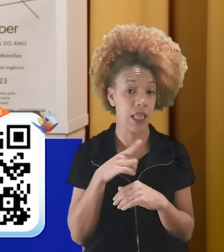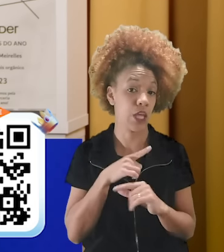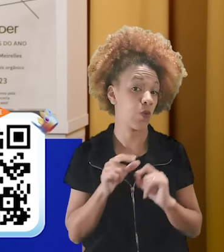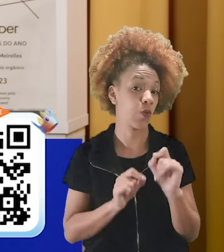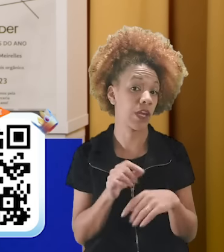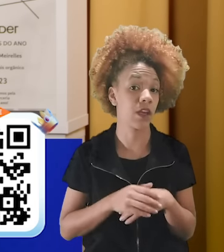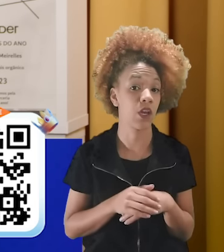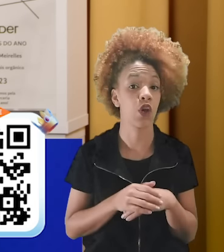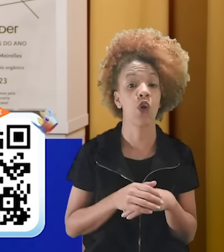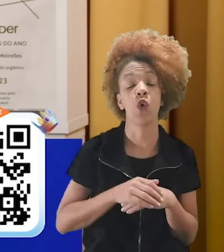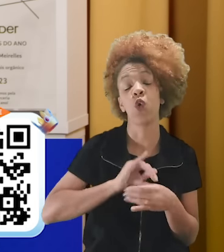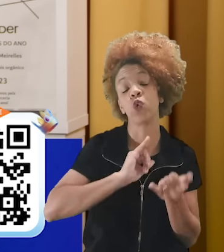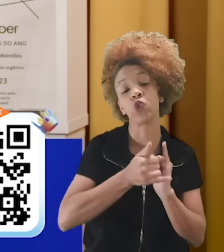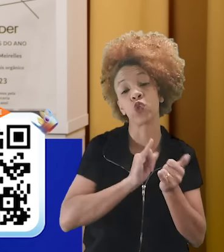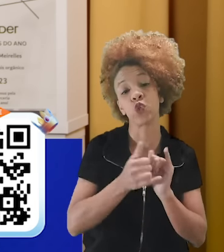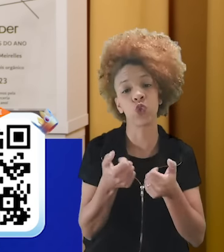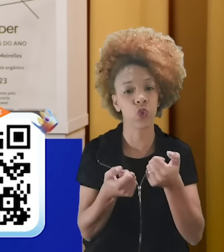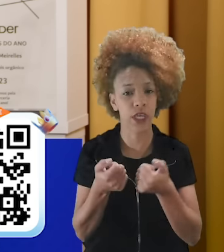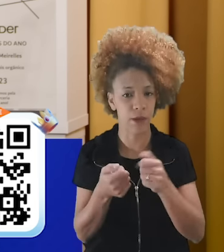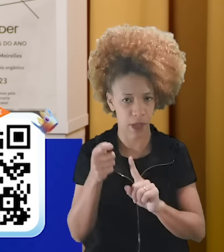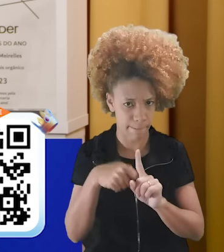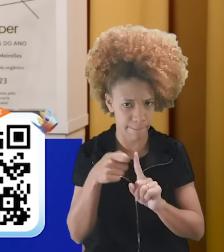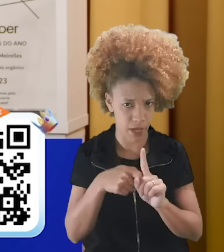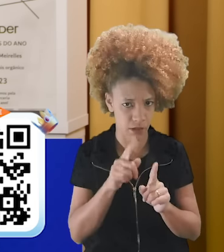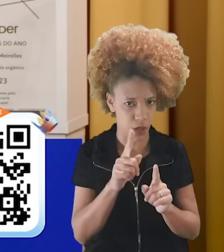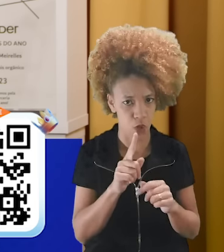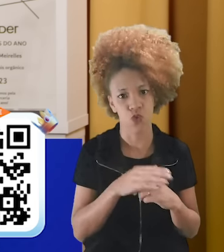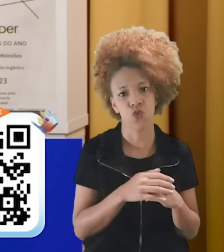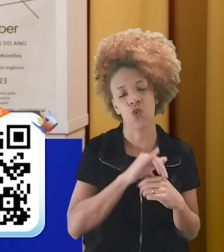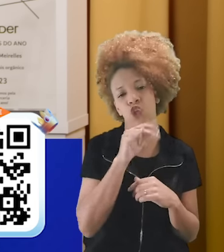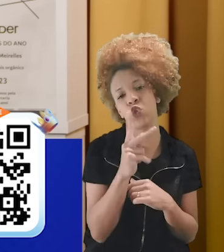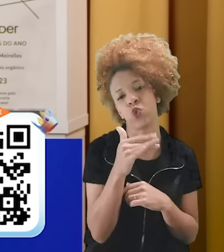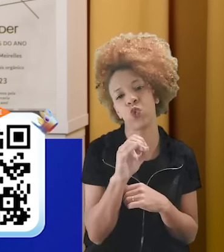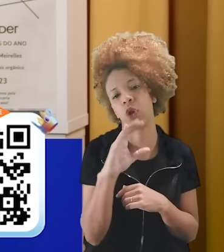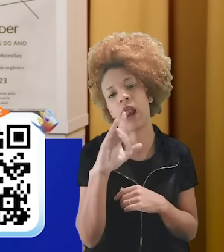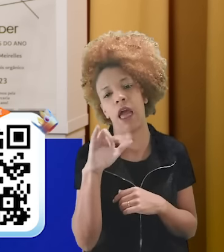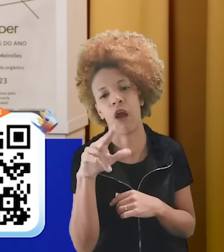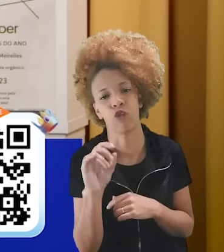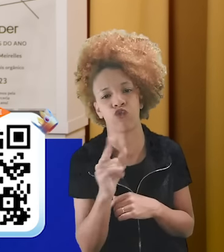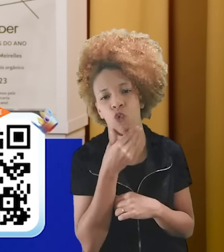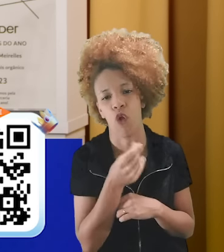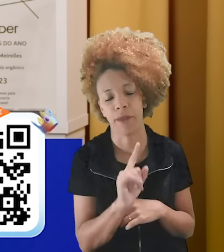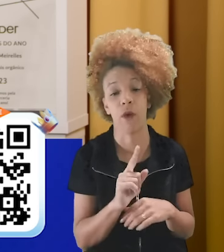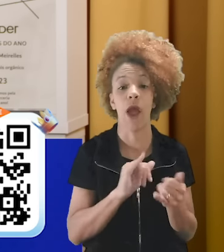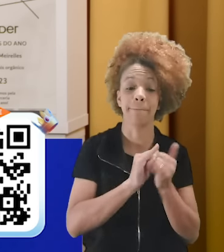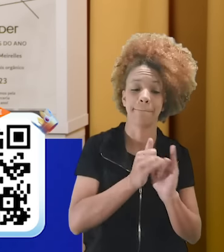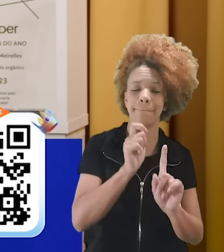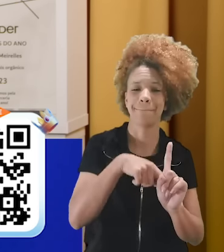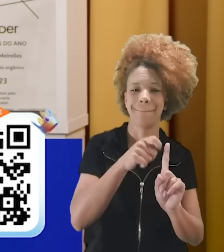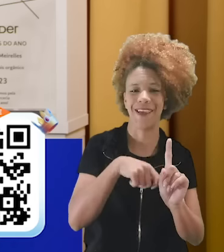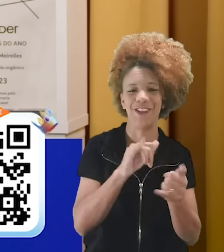rolando o Júlio Gamer Júlio de de mês não é de de do Cláudio julho não julho mês de Julho Gamer no